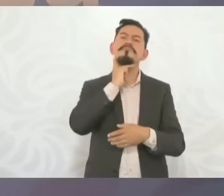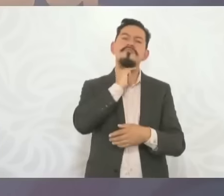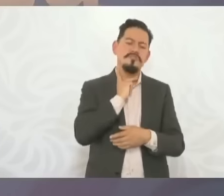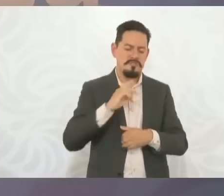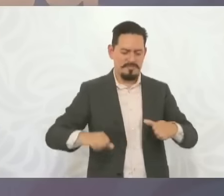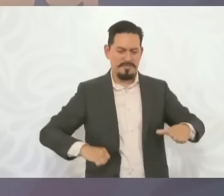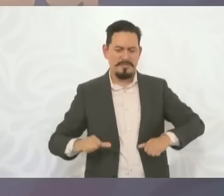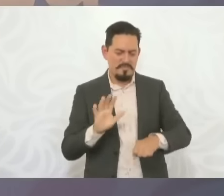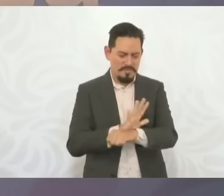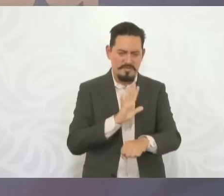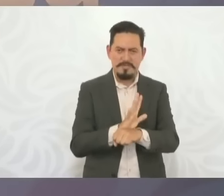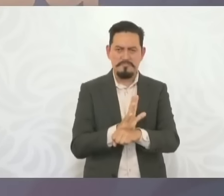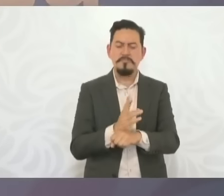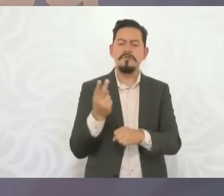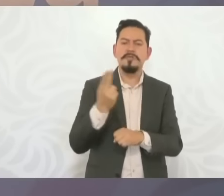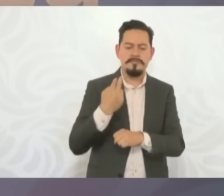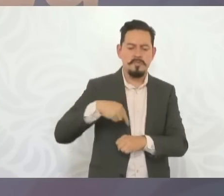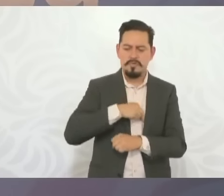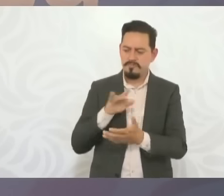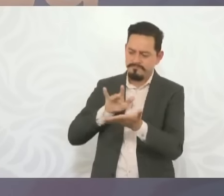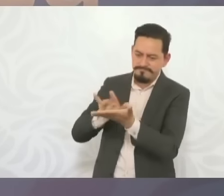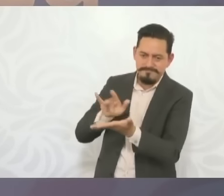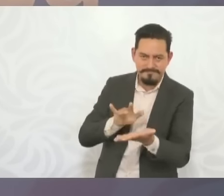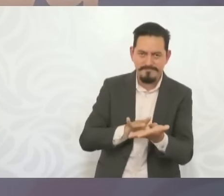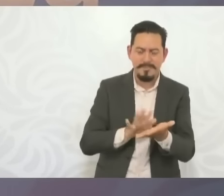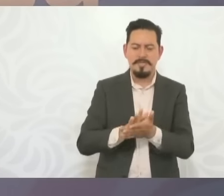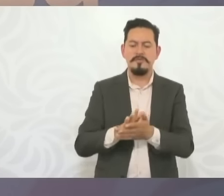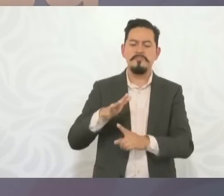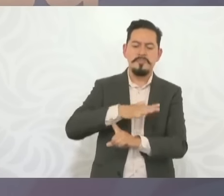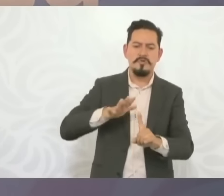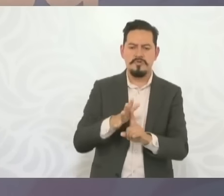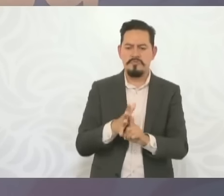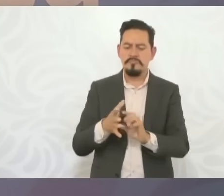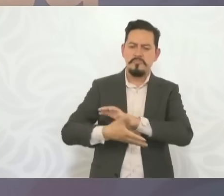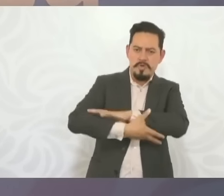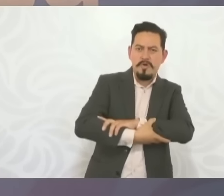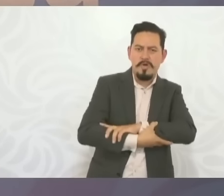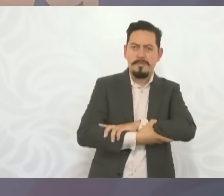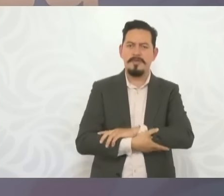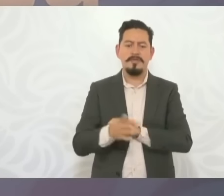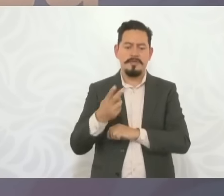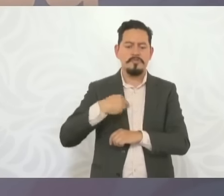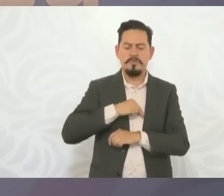nos necesita a todos en un marco de cooperación y puede ser y será aliada del gobierno, pero con